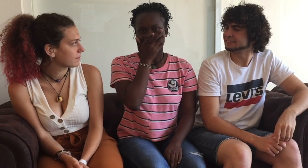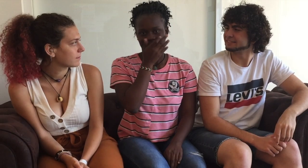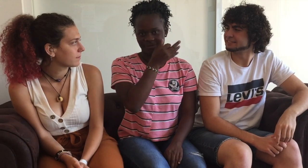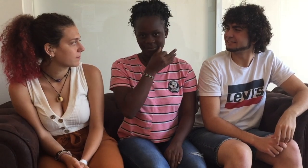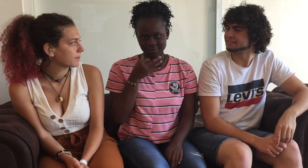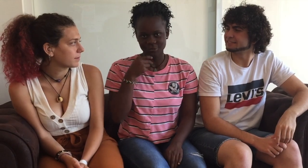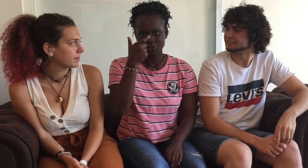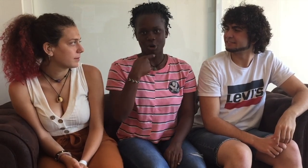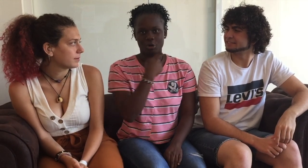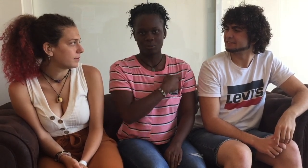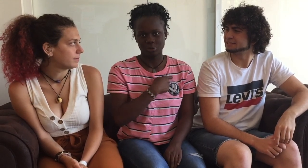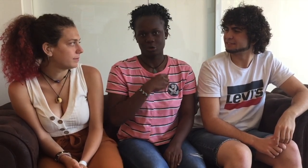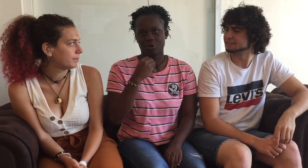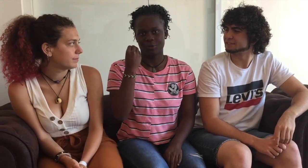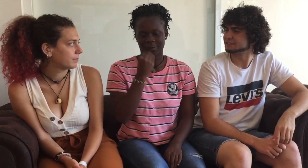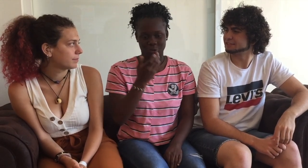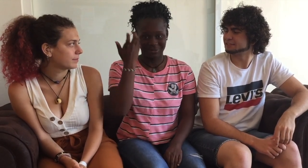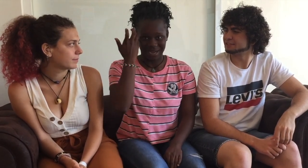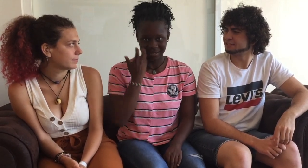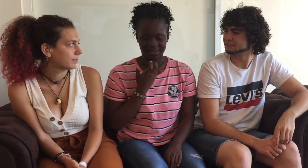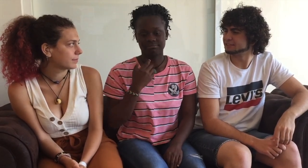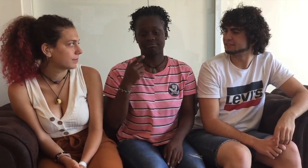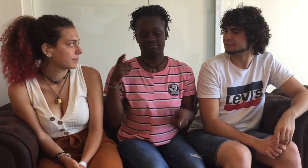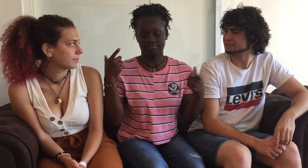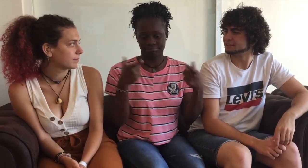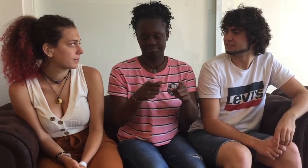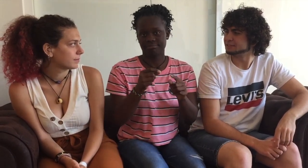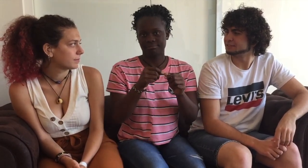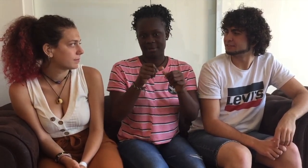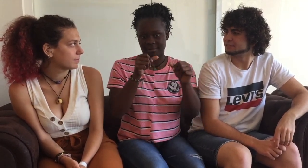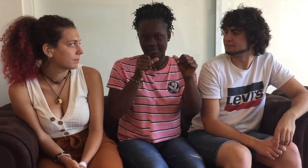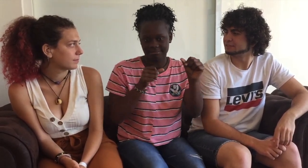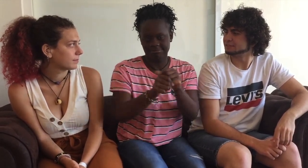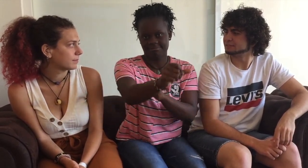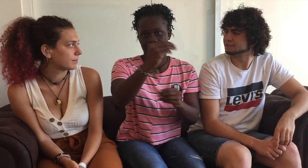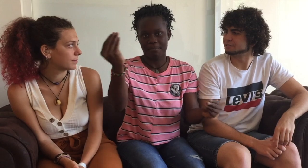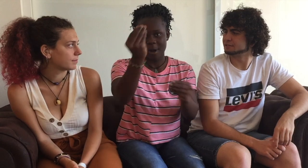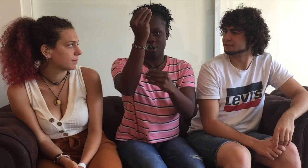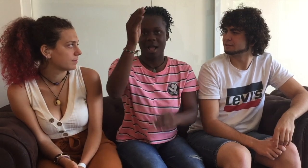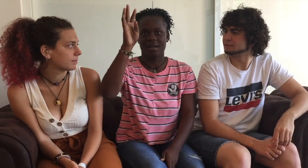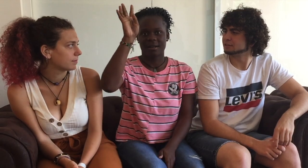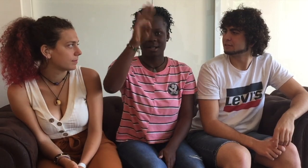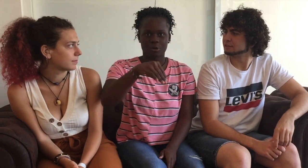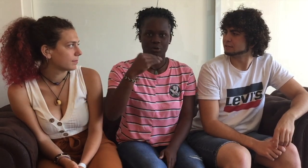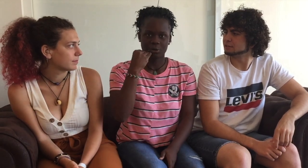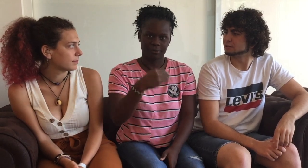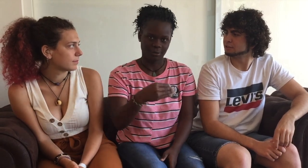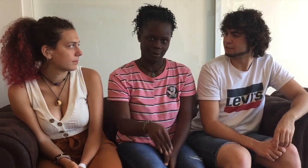Soy Sancha, de la Comisión de Juventud de Terrassa, hemos venido a esta reunión para trabajar por la juventud sorda catalana.